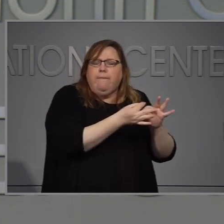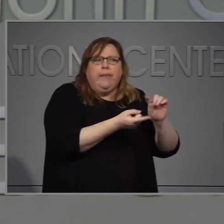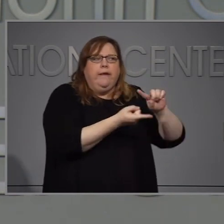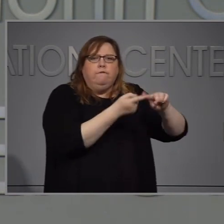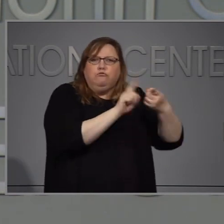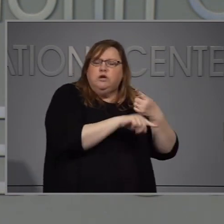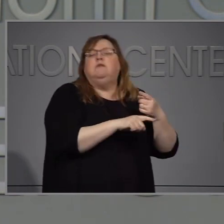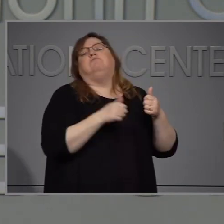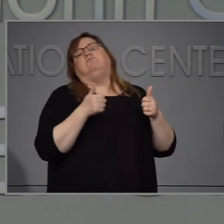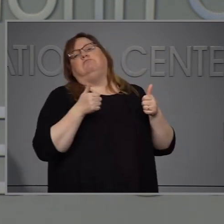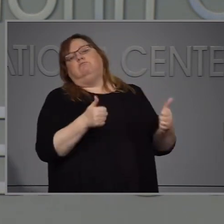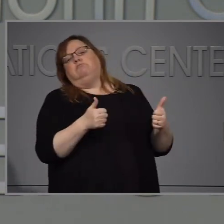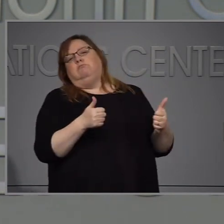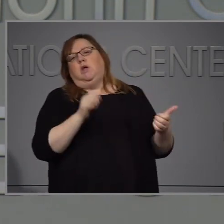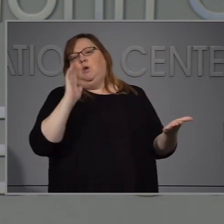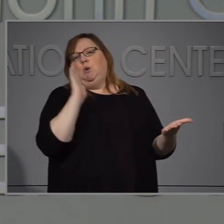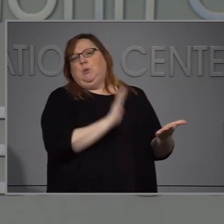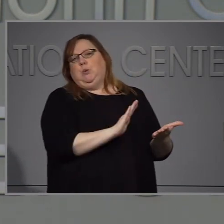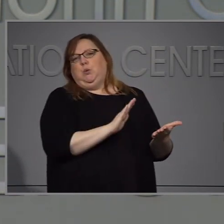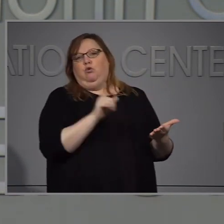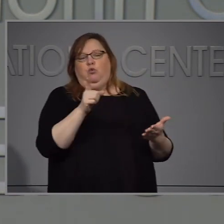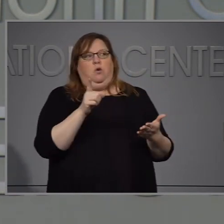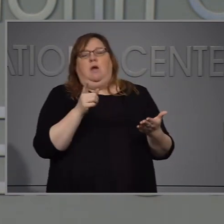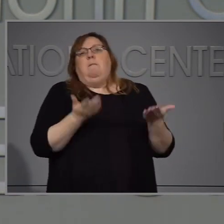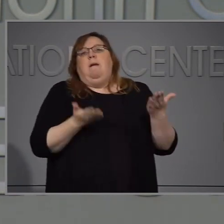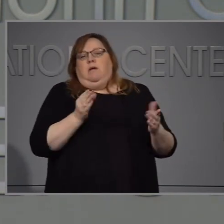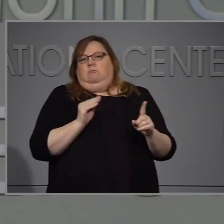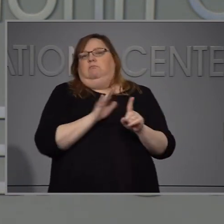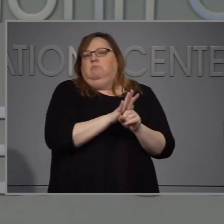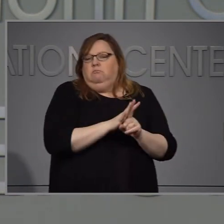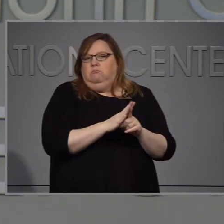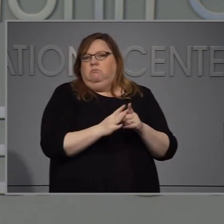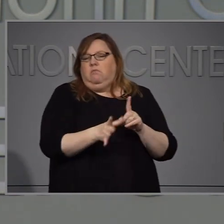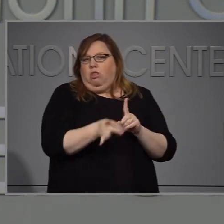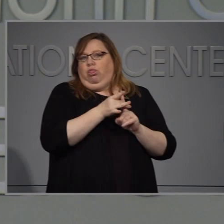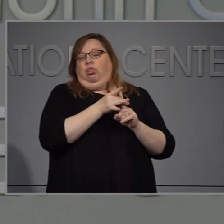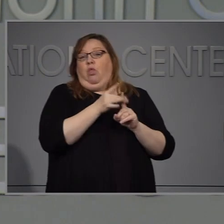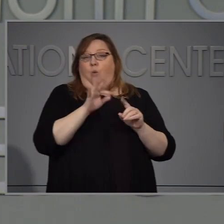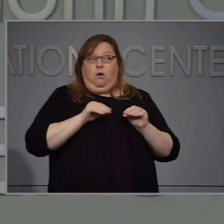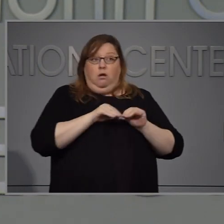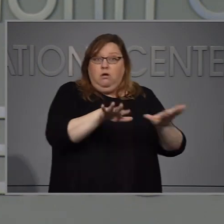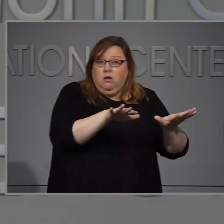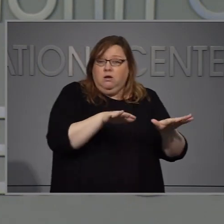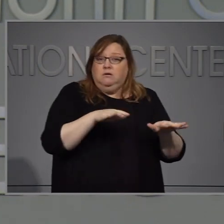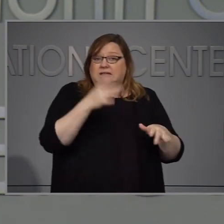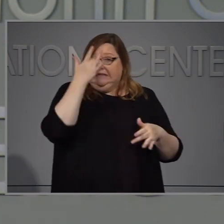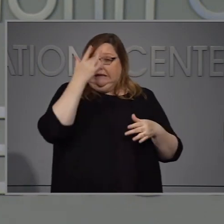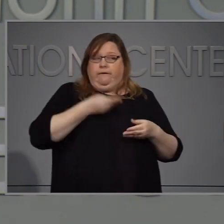distanciamiento social y dar servicios e n quédense con amigos, familia o en un hotel